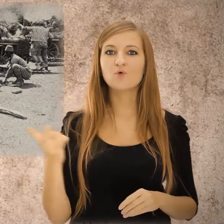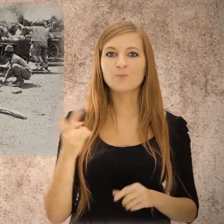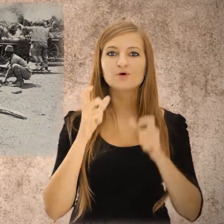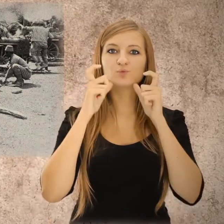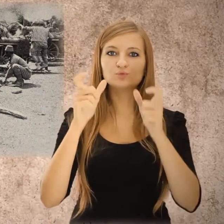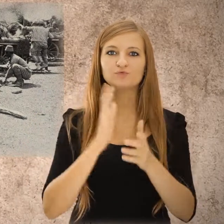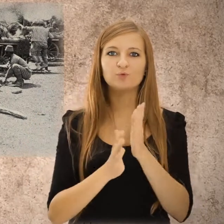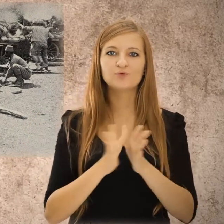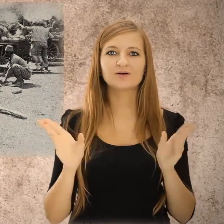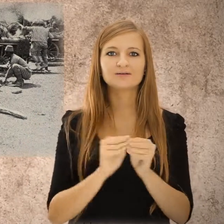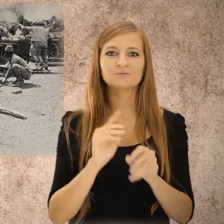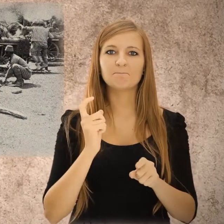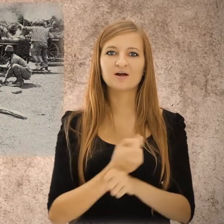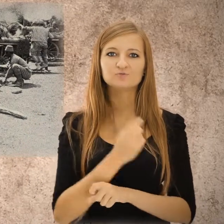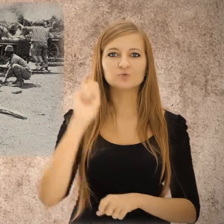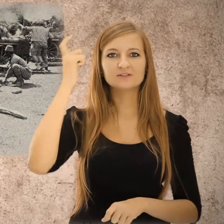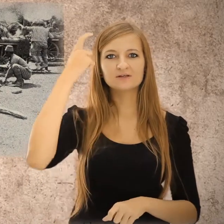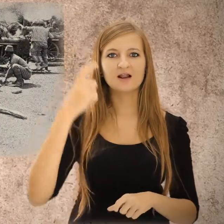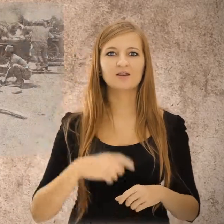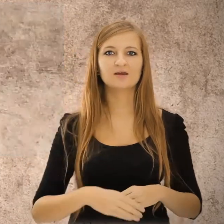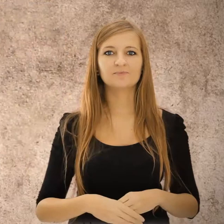Wypowiedziała wojnę Państwom Centralnym.